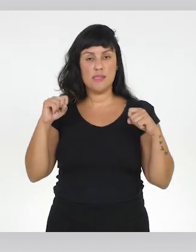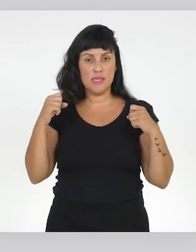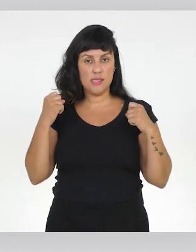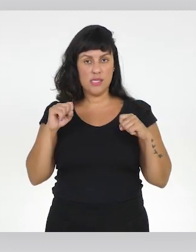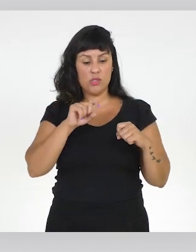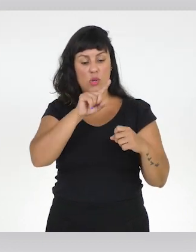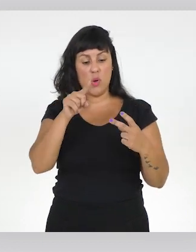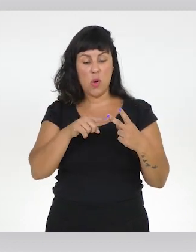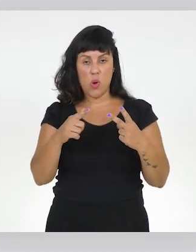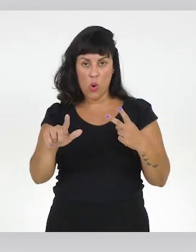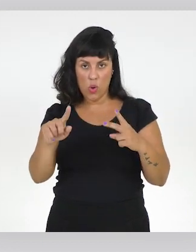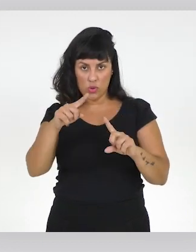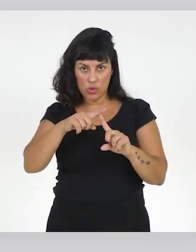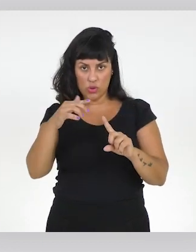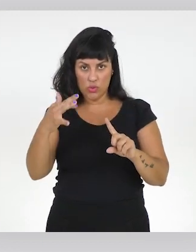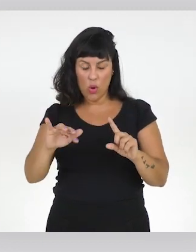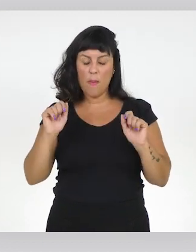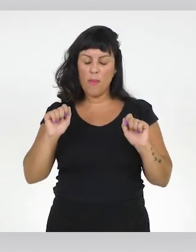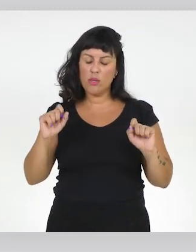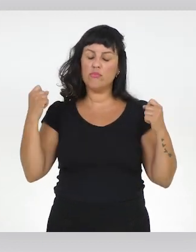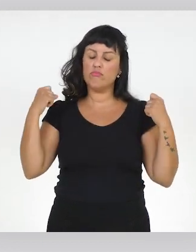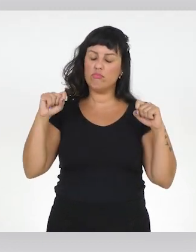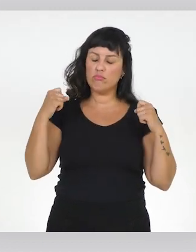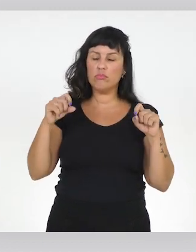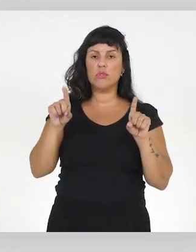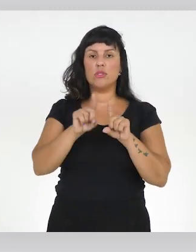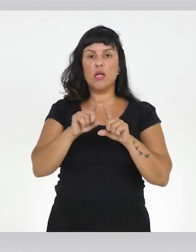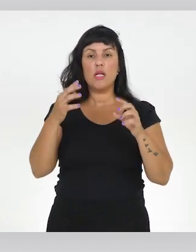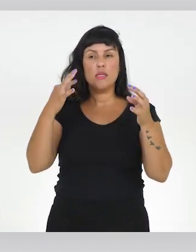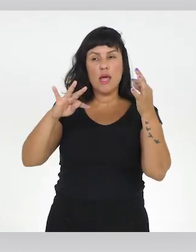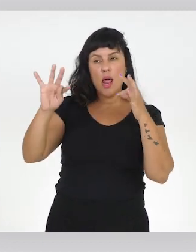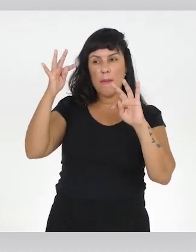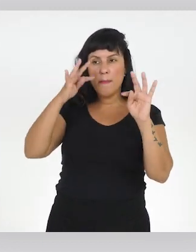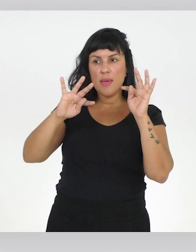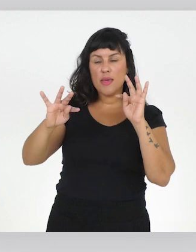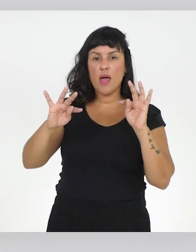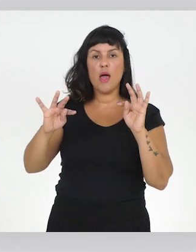cognitiva comportamental, a terapia manual e a estimulação